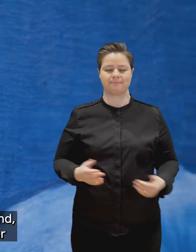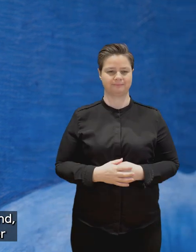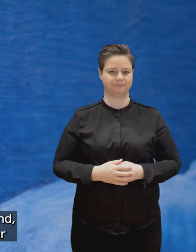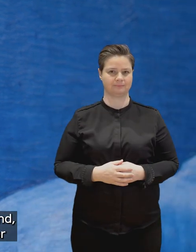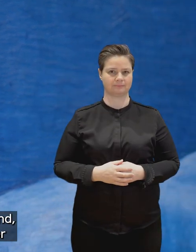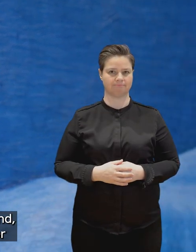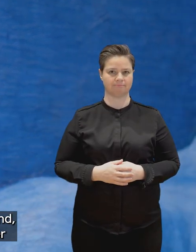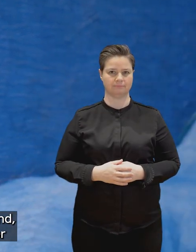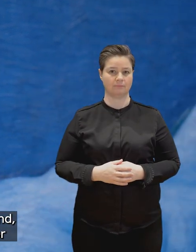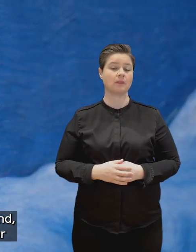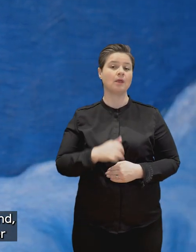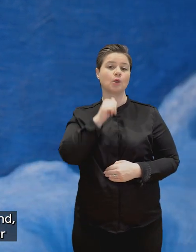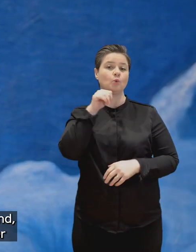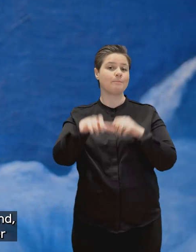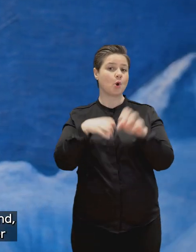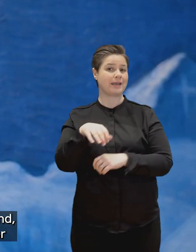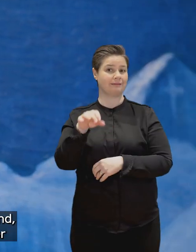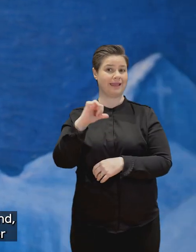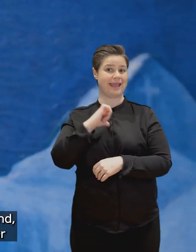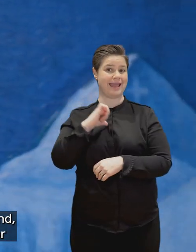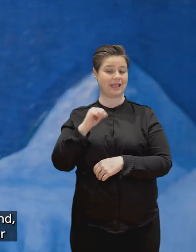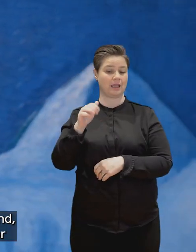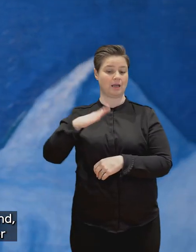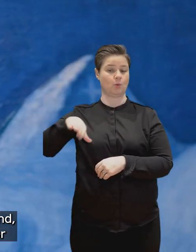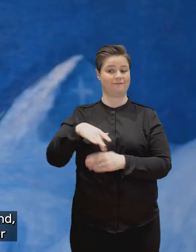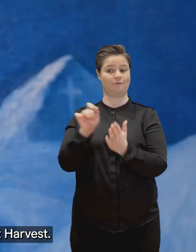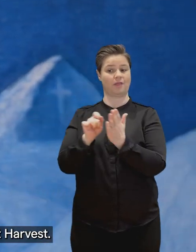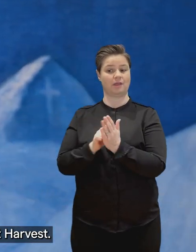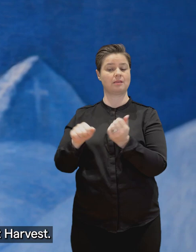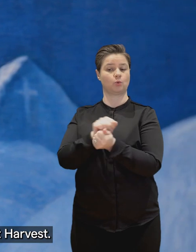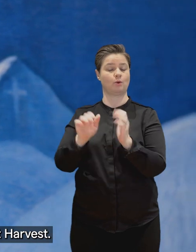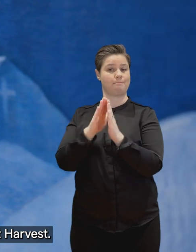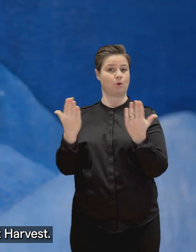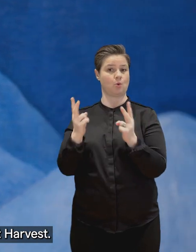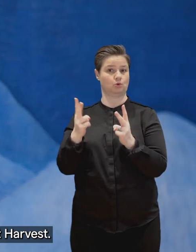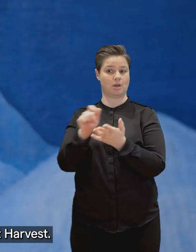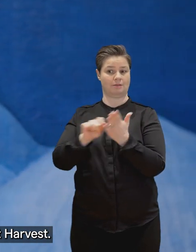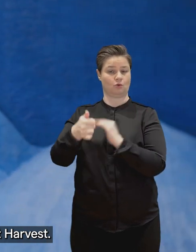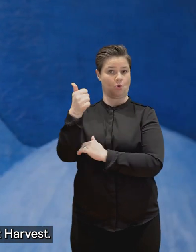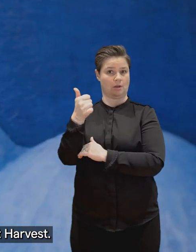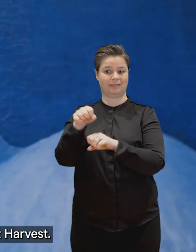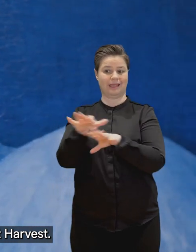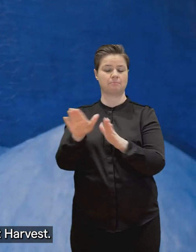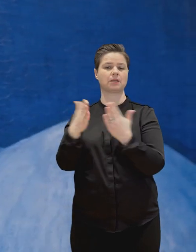Dette er Torbjørn Ekelund, forfatter av naturbøker og redaktør for nettmagasinet Harvest.